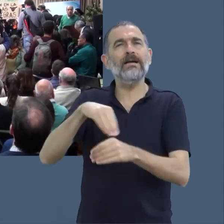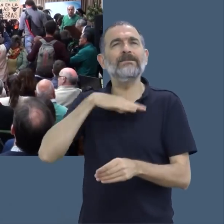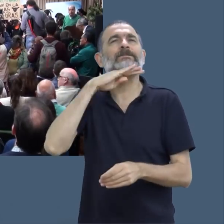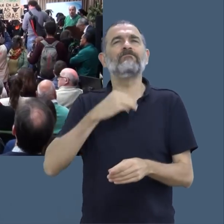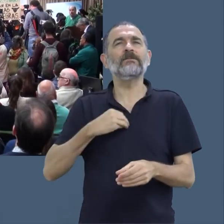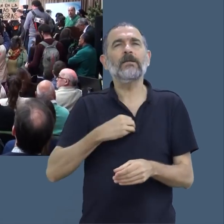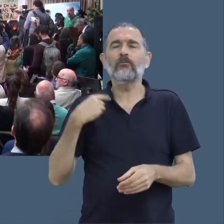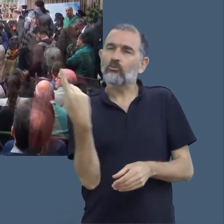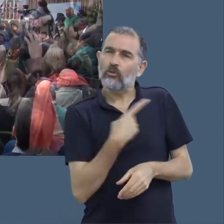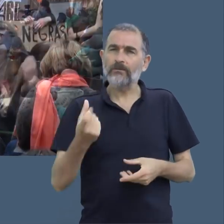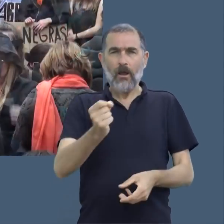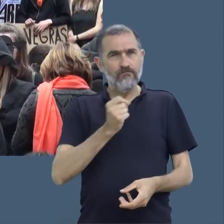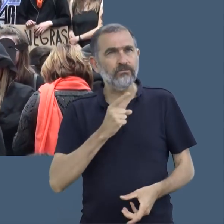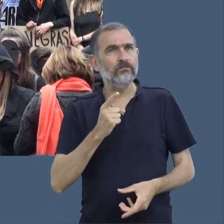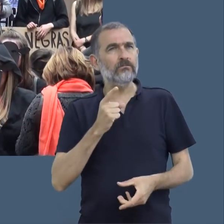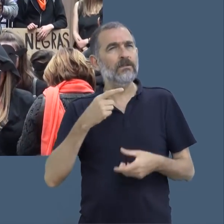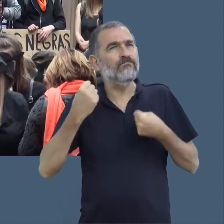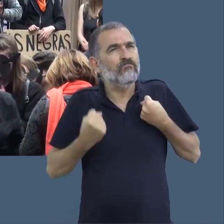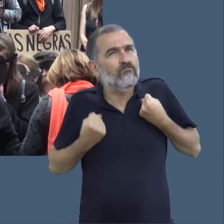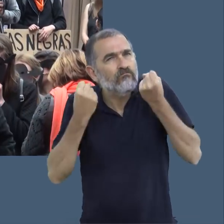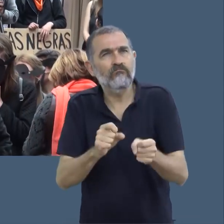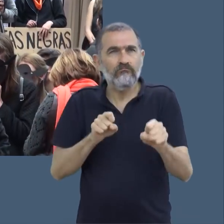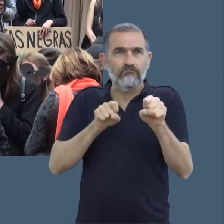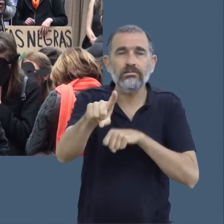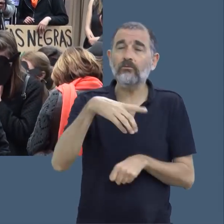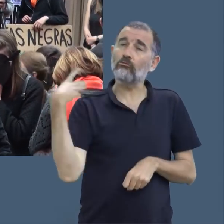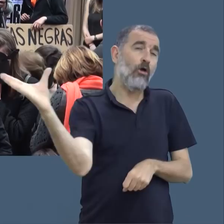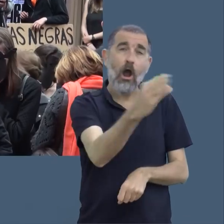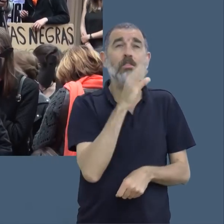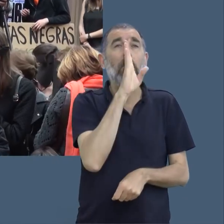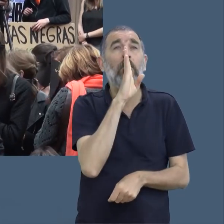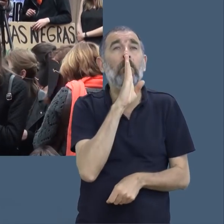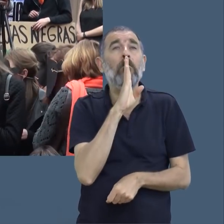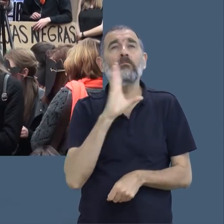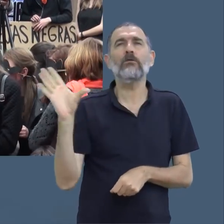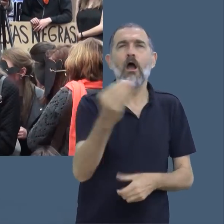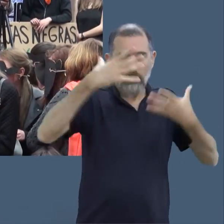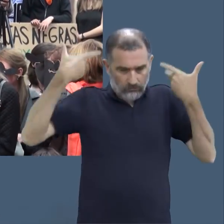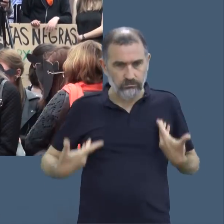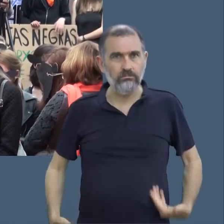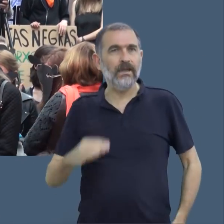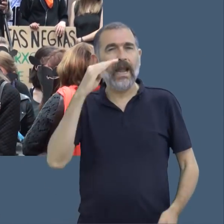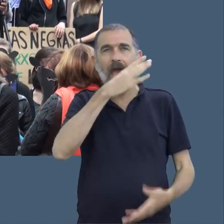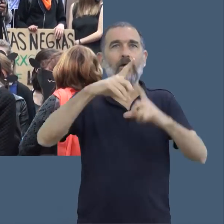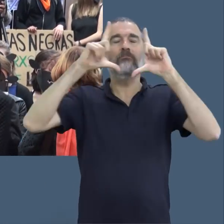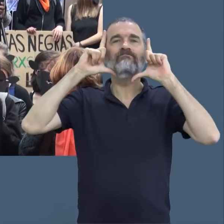impronta así que todo este silencio, todos de negro, todos con las mascaras.